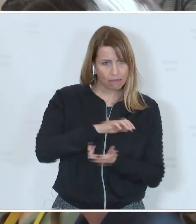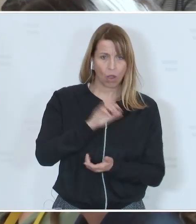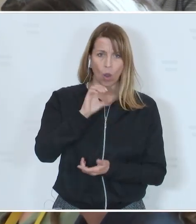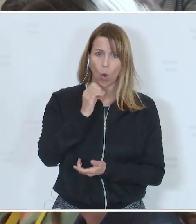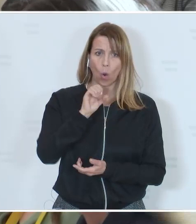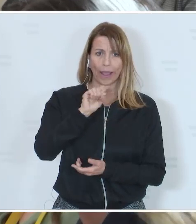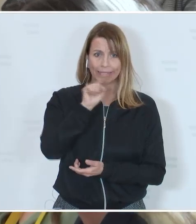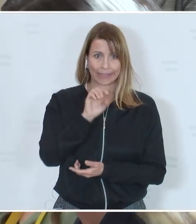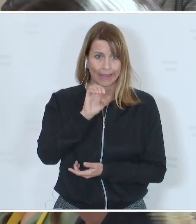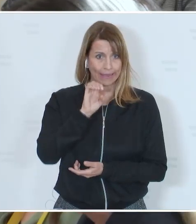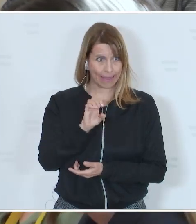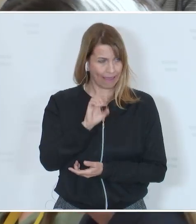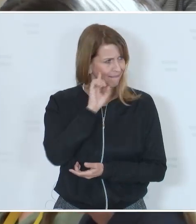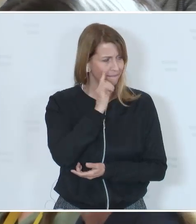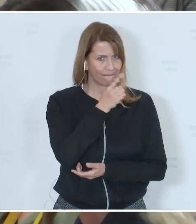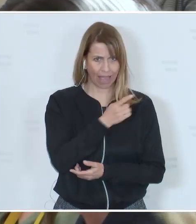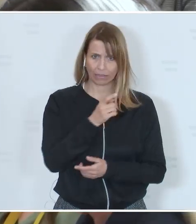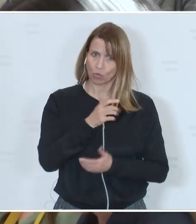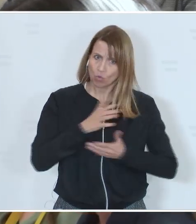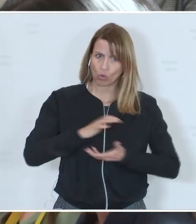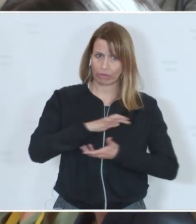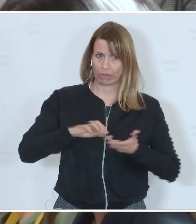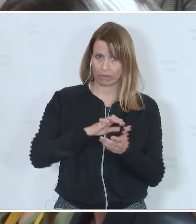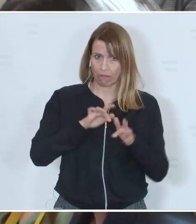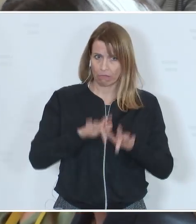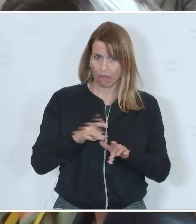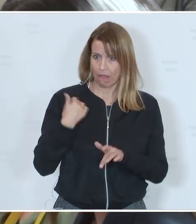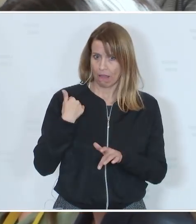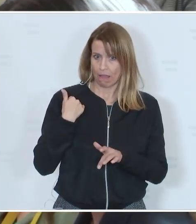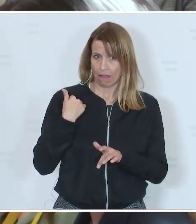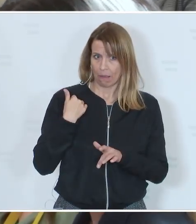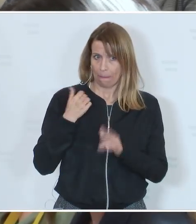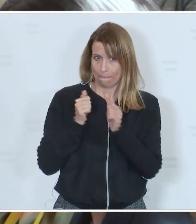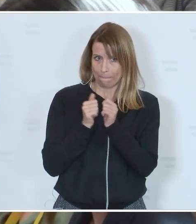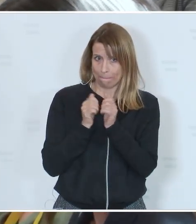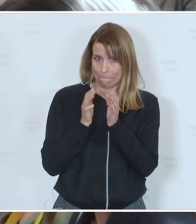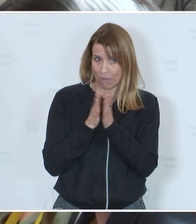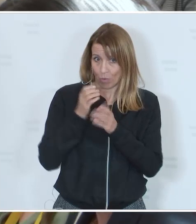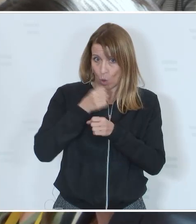befallen hat. Wie Sie ja wissen, am Mittwoch und am Donnerstag wird es das Jahrestreffen der